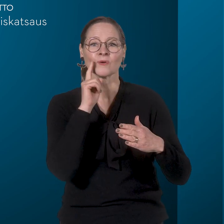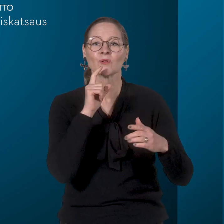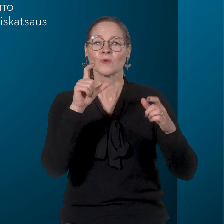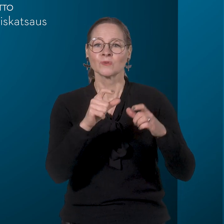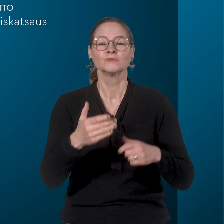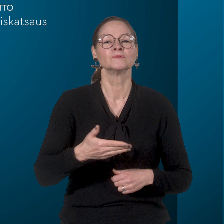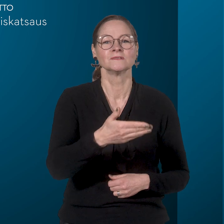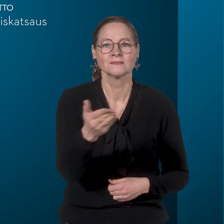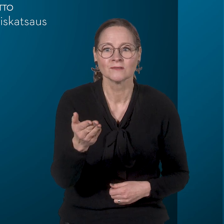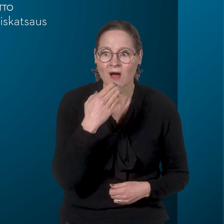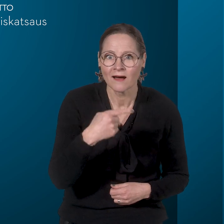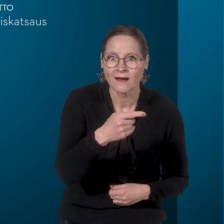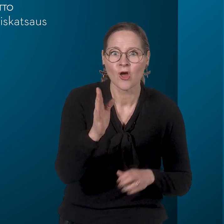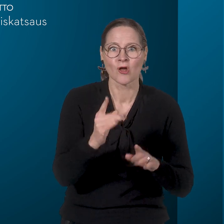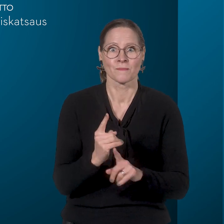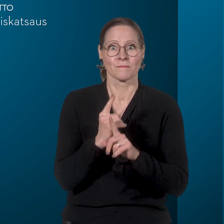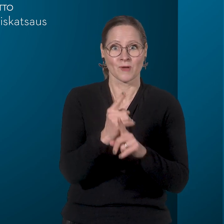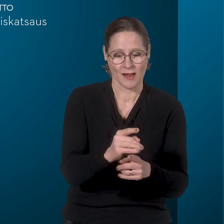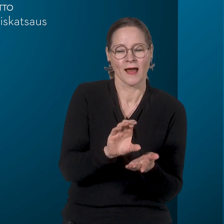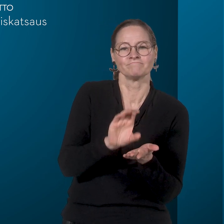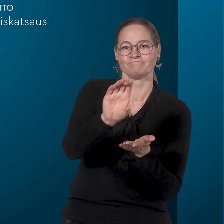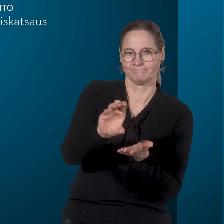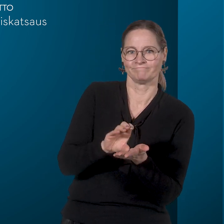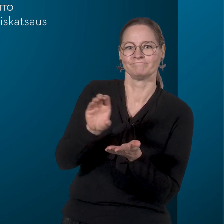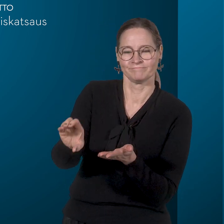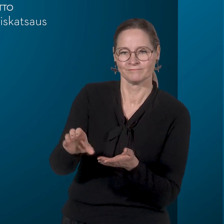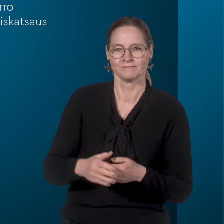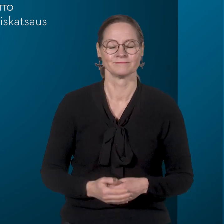mukana oleville kuurojen yhdistyksille.